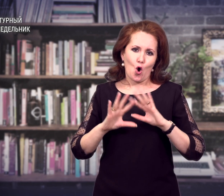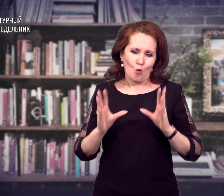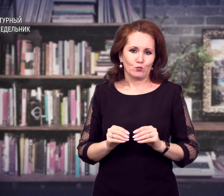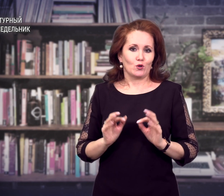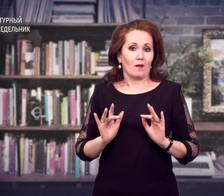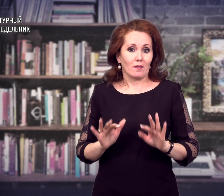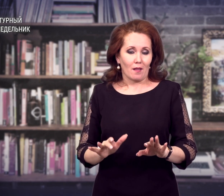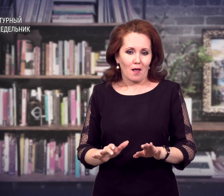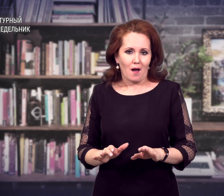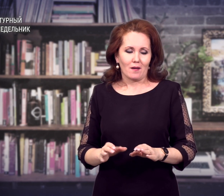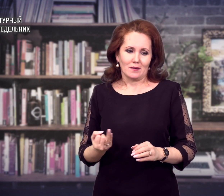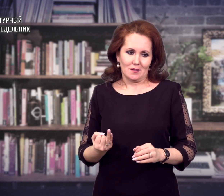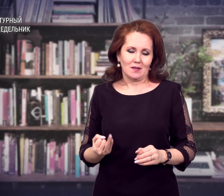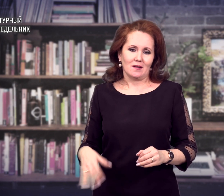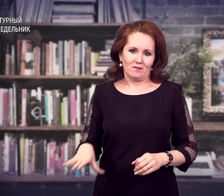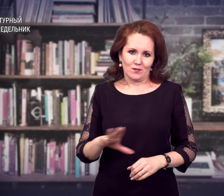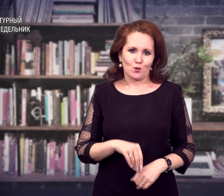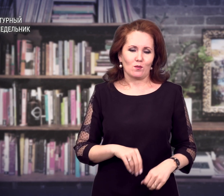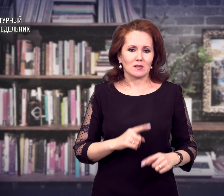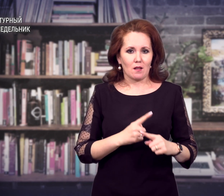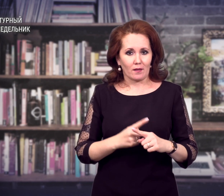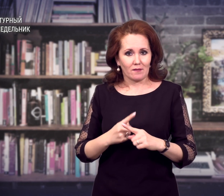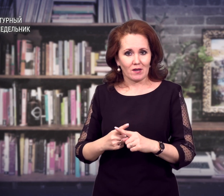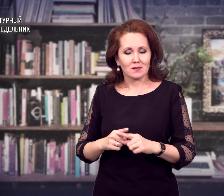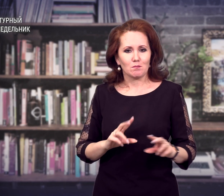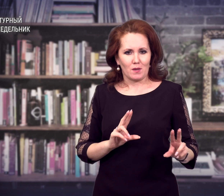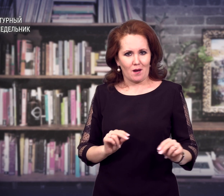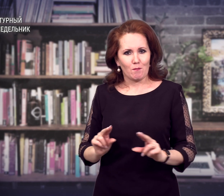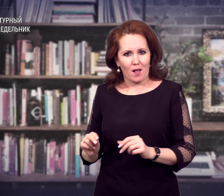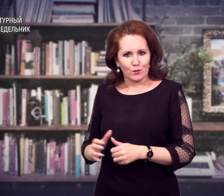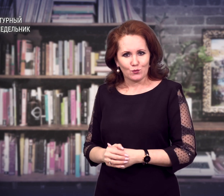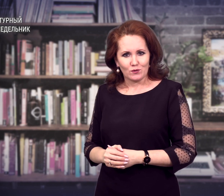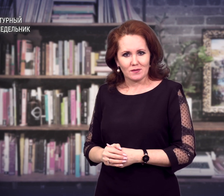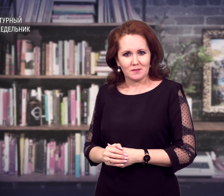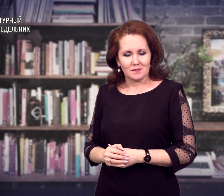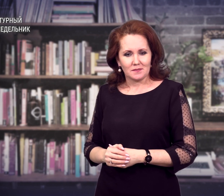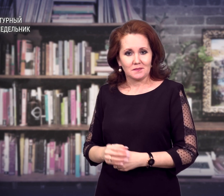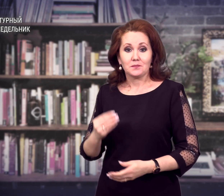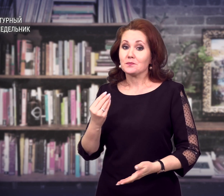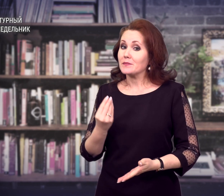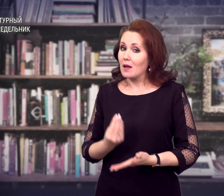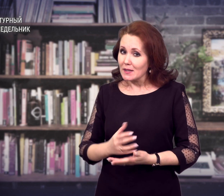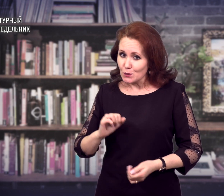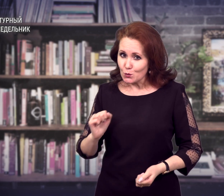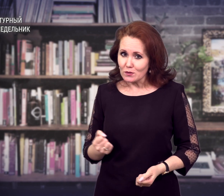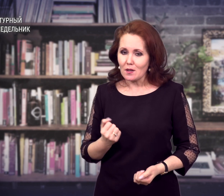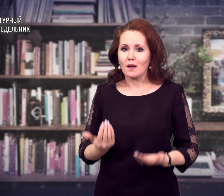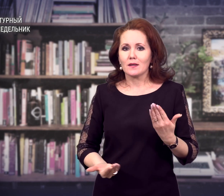общие дела и всё складывается благополучно! Дорогие друзья!